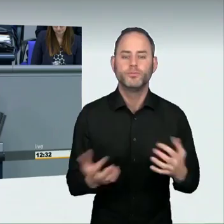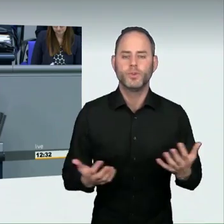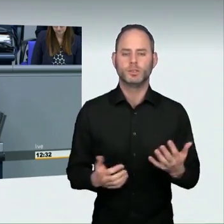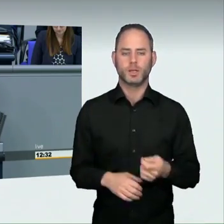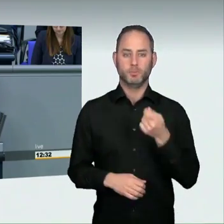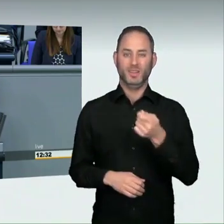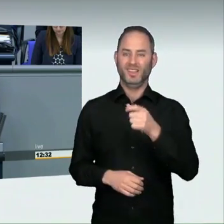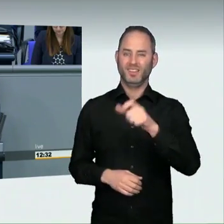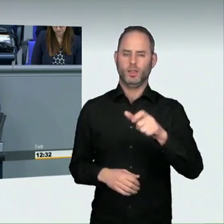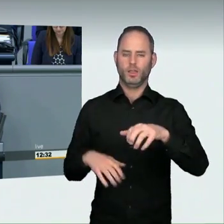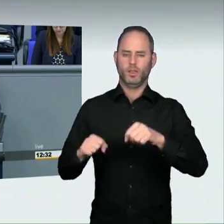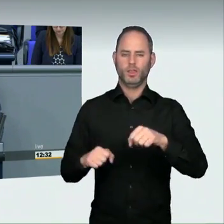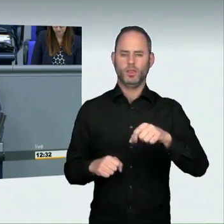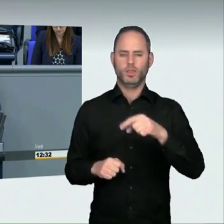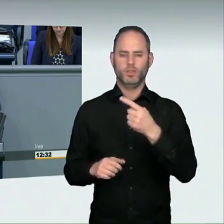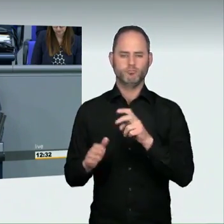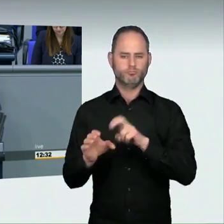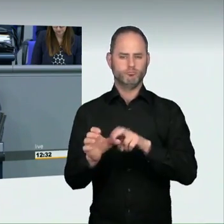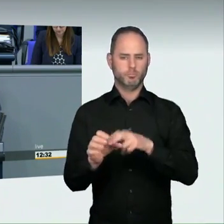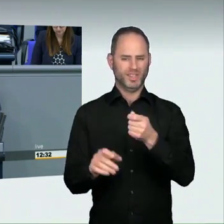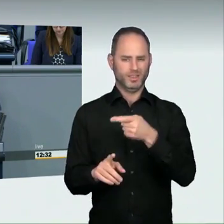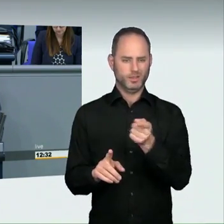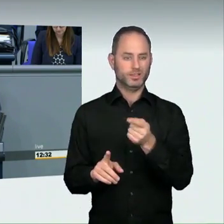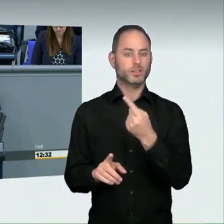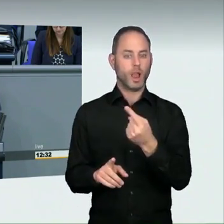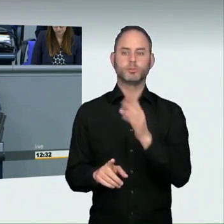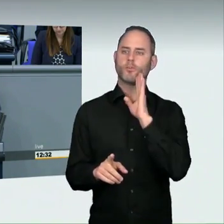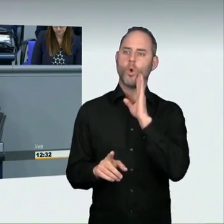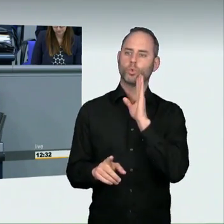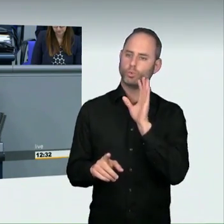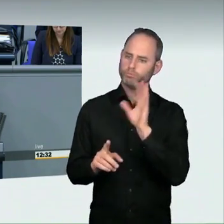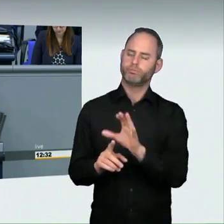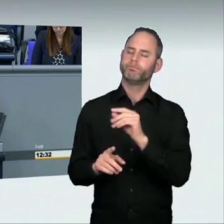(Applaus)